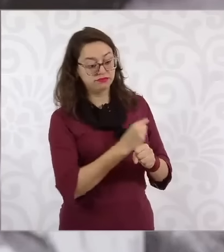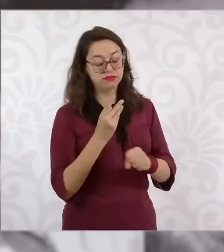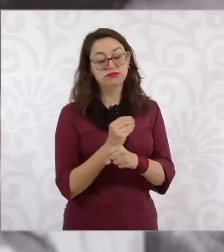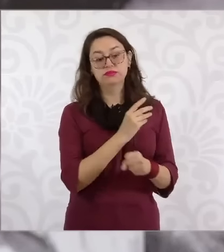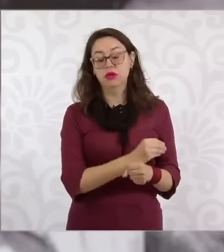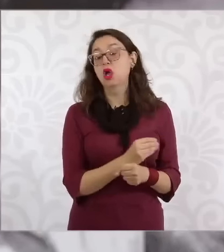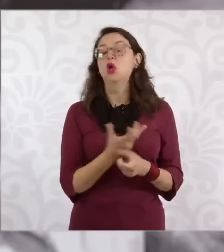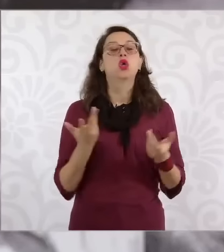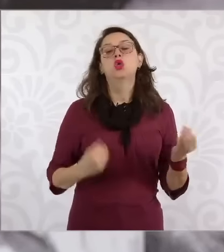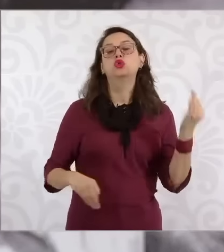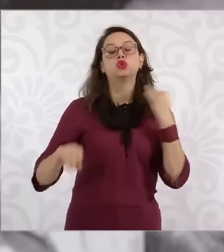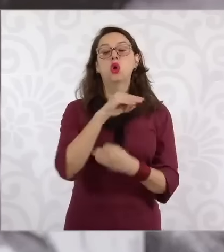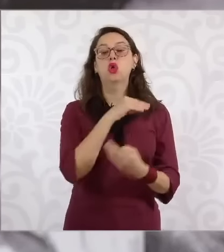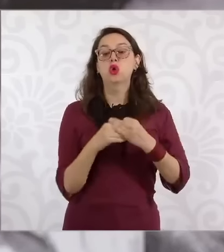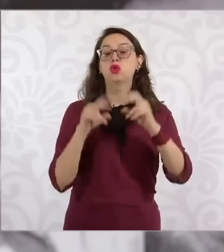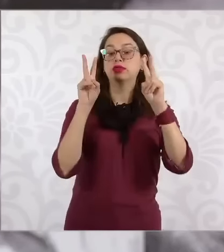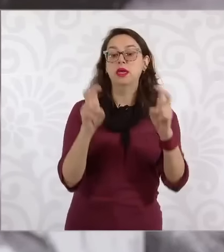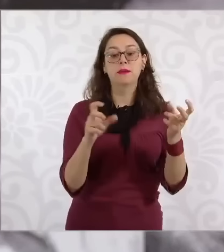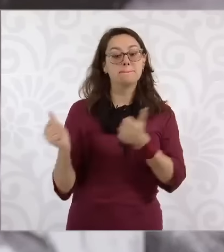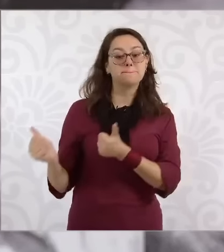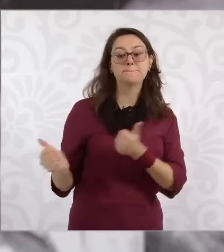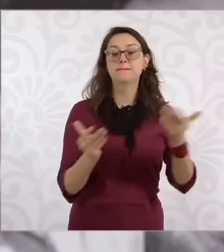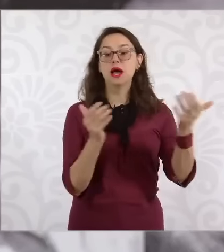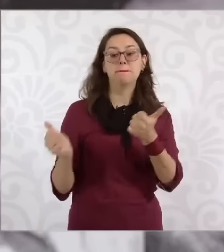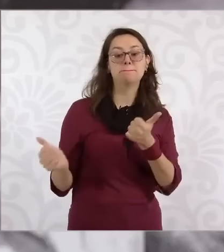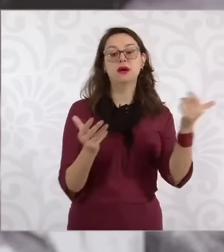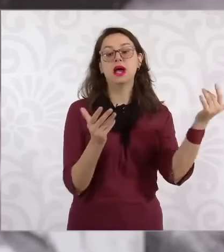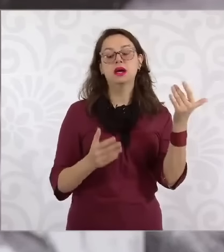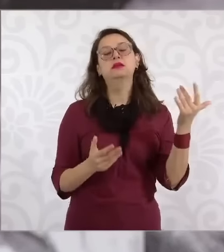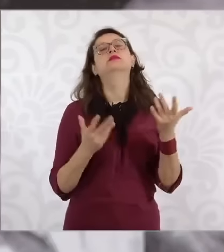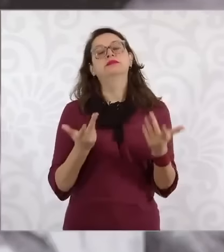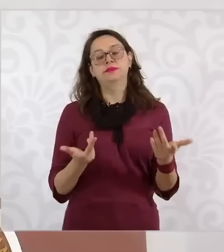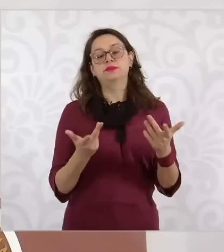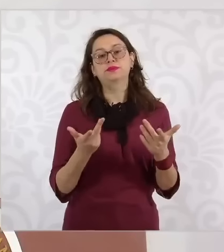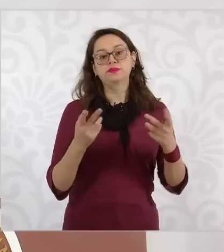a toda la mercancía y a todos los vehículos que son parte del comercio exterior o que